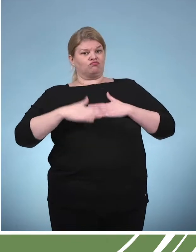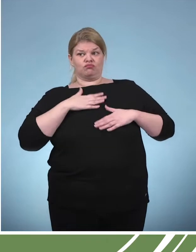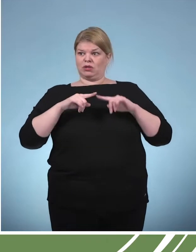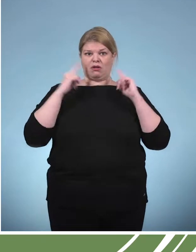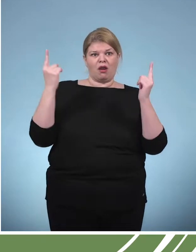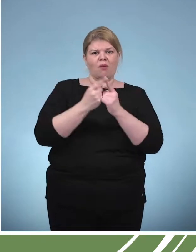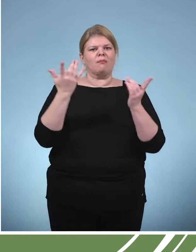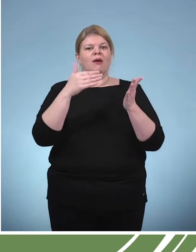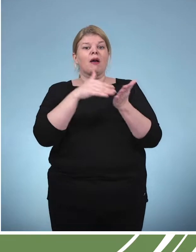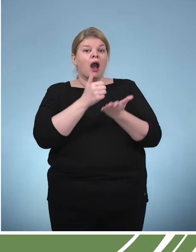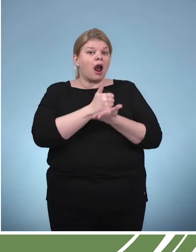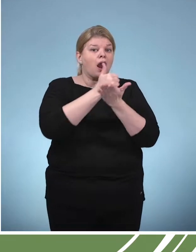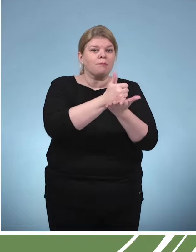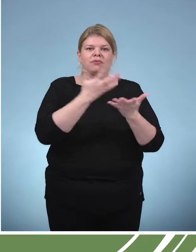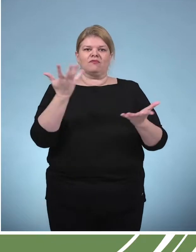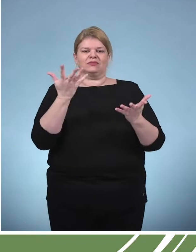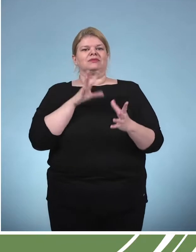Das hilft dir dabei, die Methode inklusiver zu gestalten. Stelle